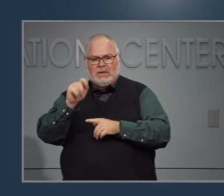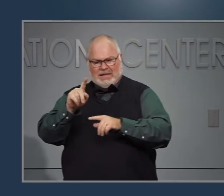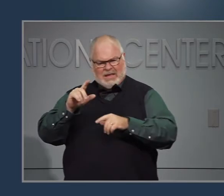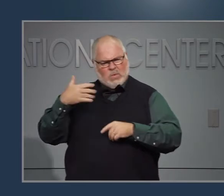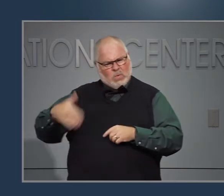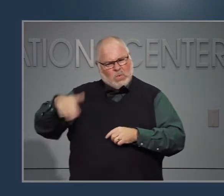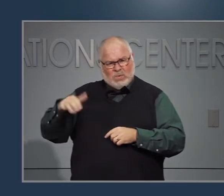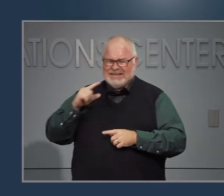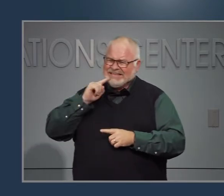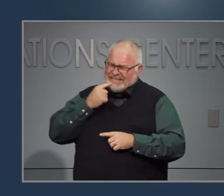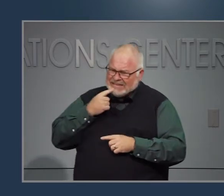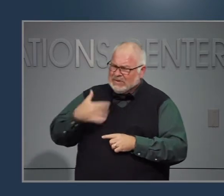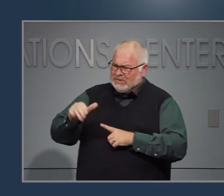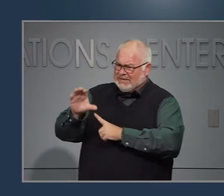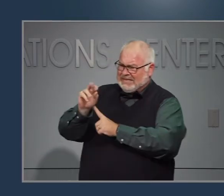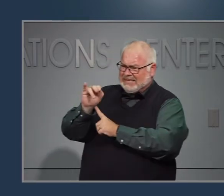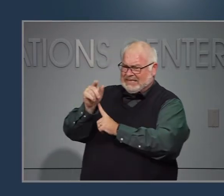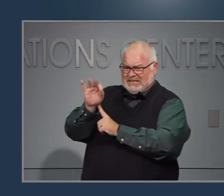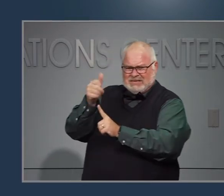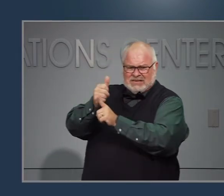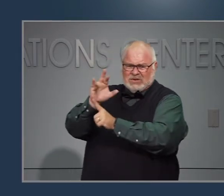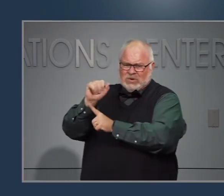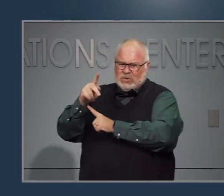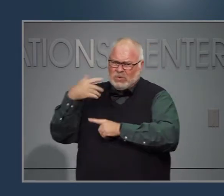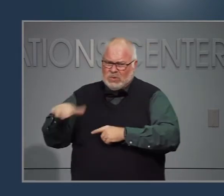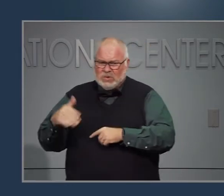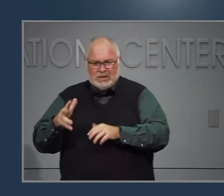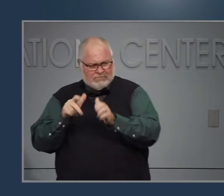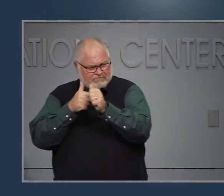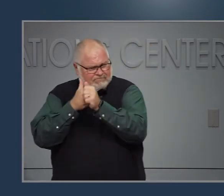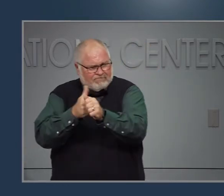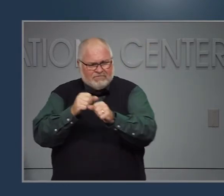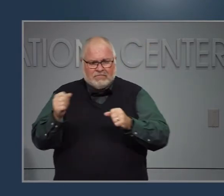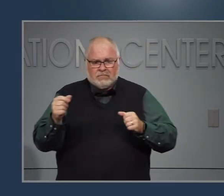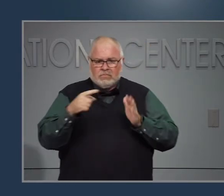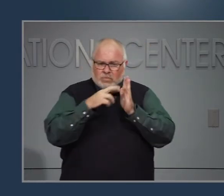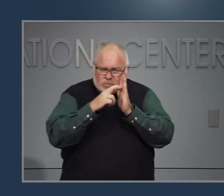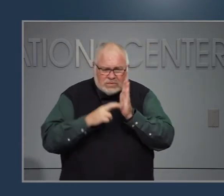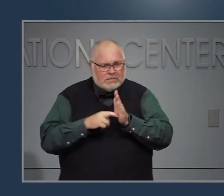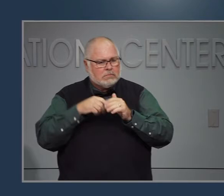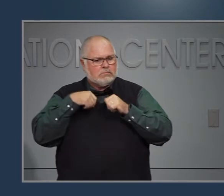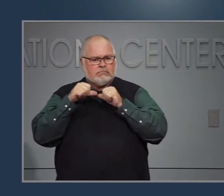para ayudar a quién os así los cumplan con este nueve requerimiento. Nosotros les